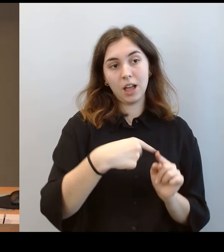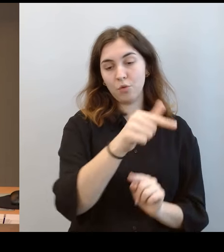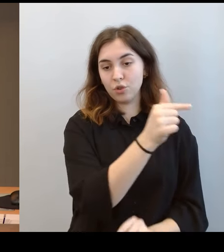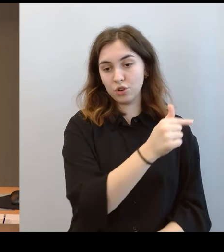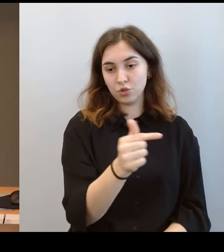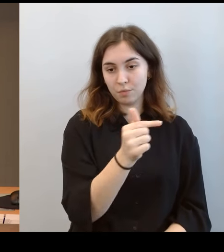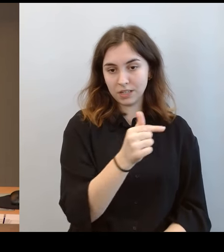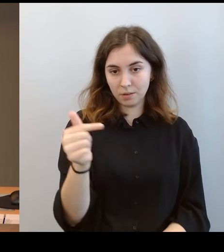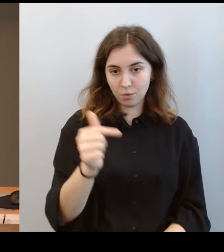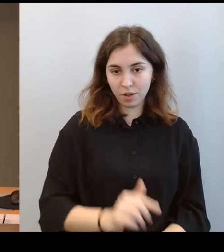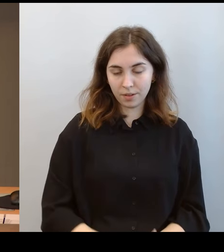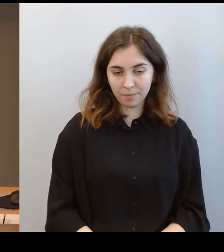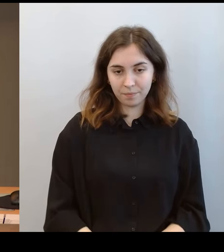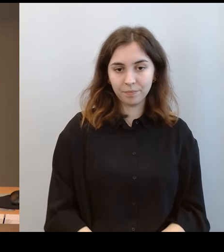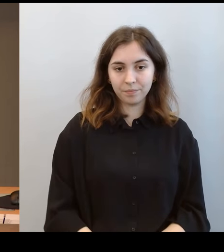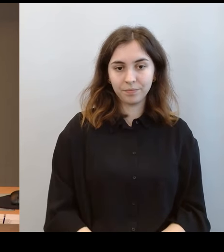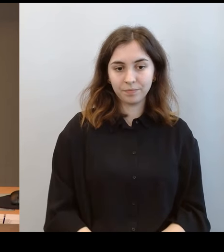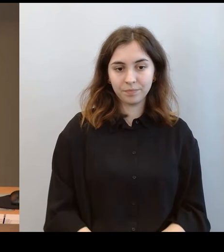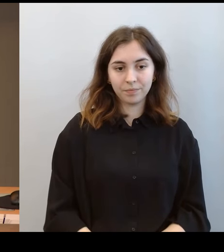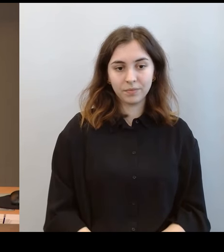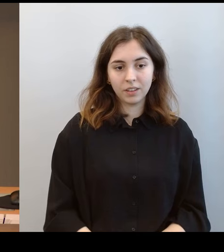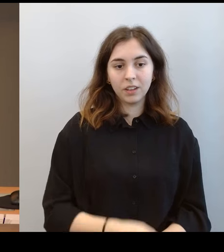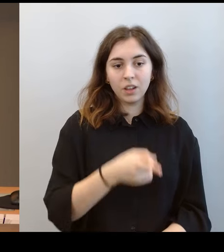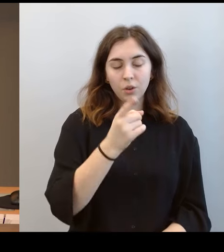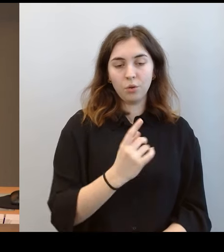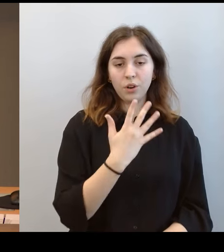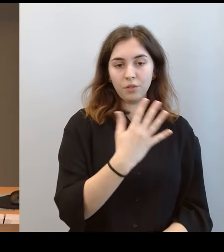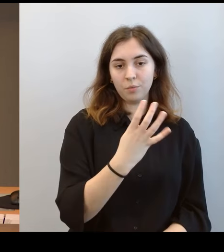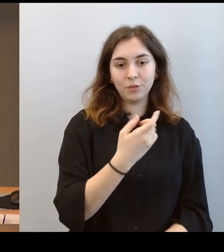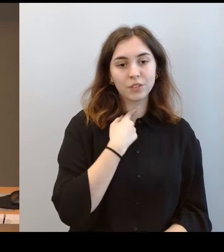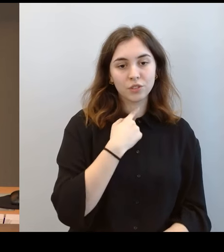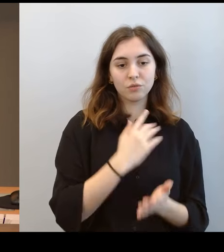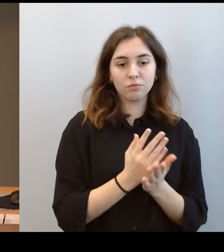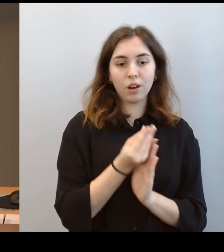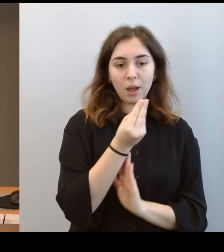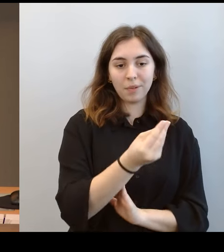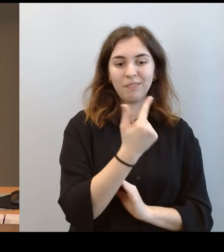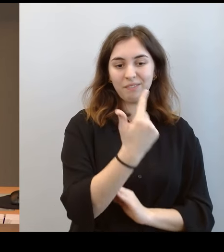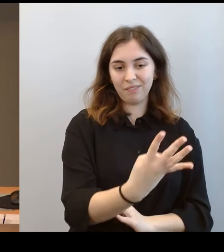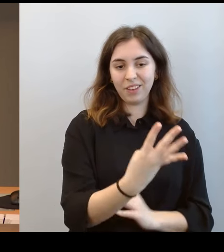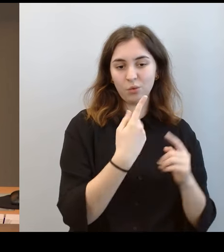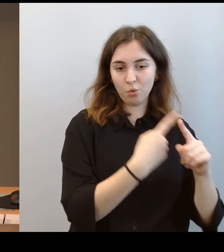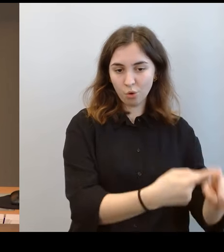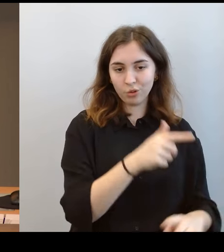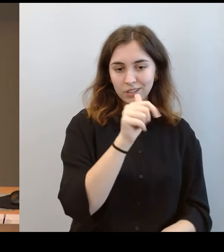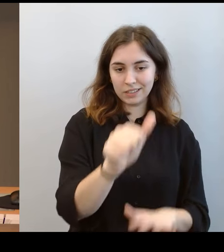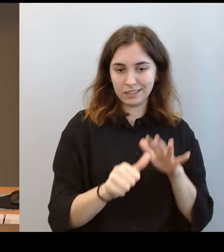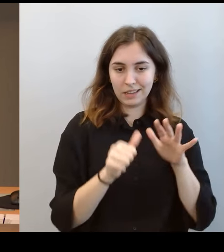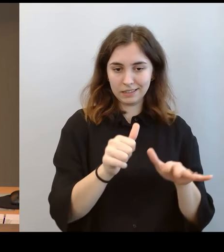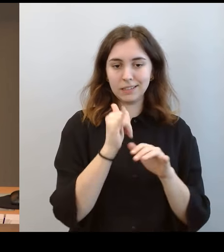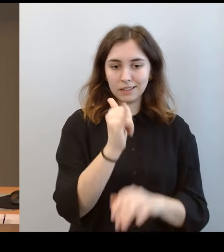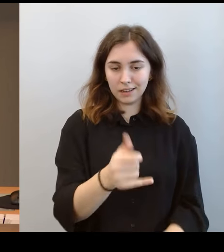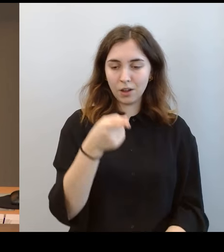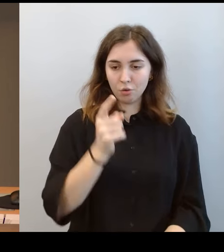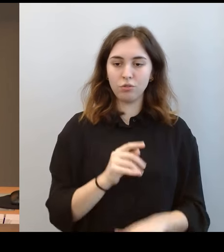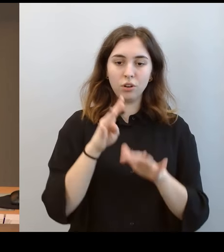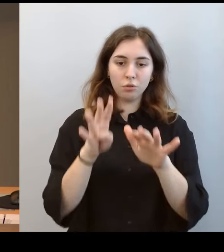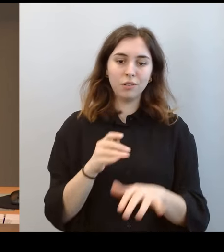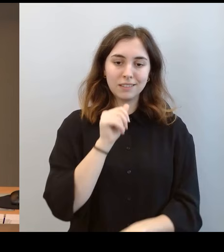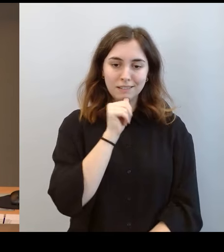145 Stimmen, davon vier ungültige, 16 Jastimmen, 119 Neinstimmen, sechs Enthaltungen. Damit ist auch